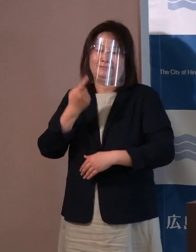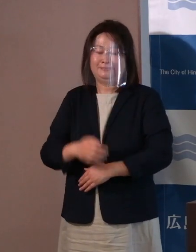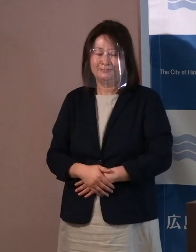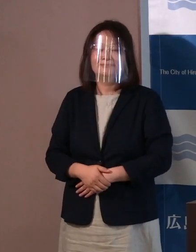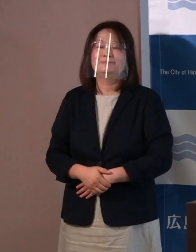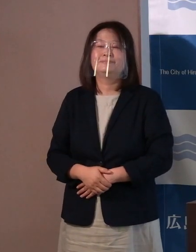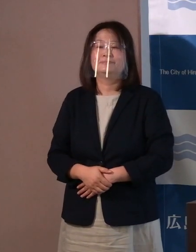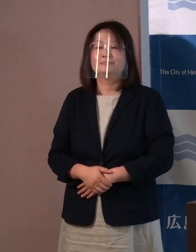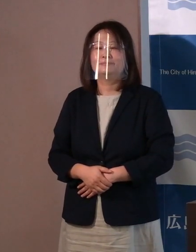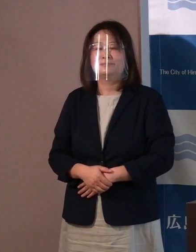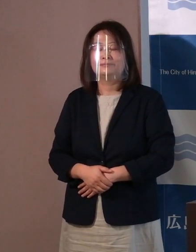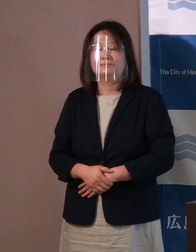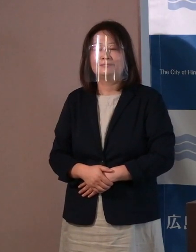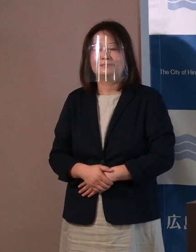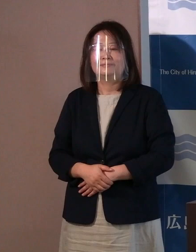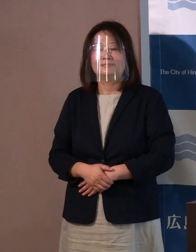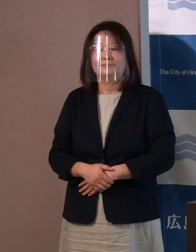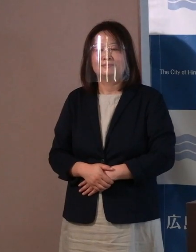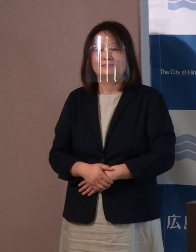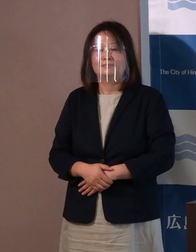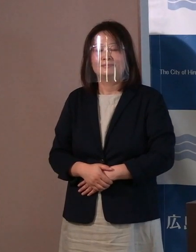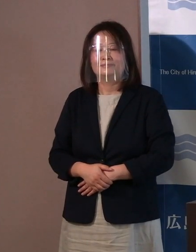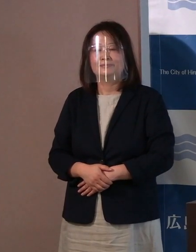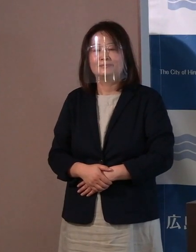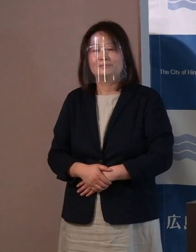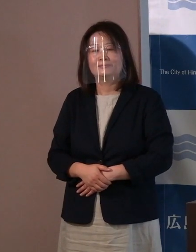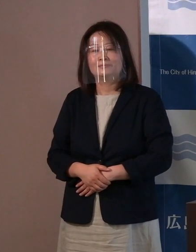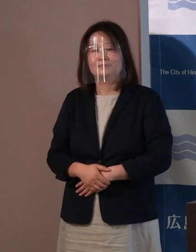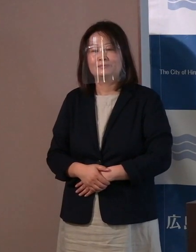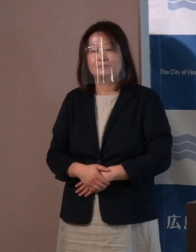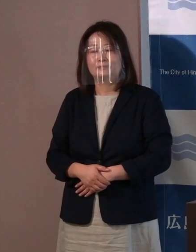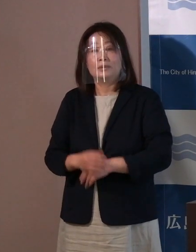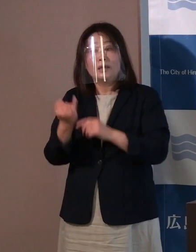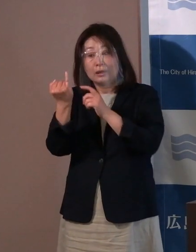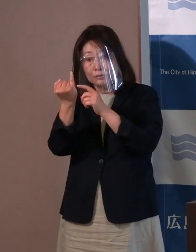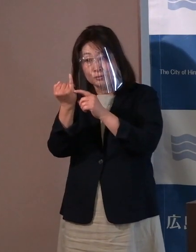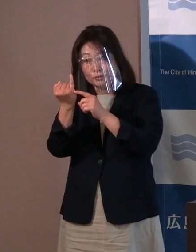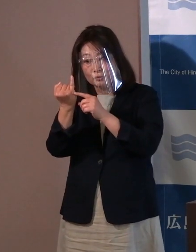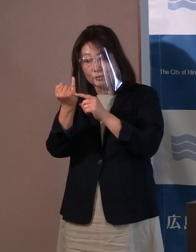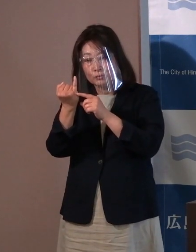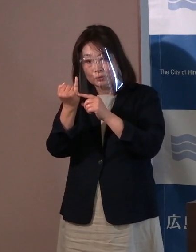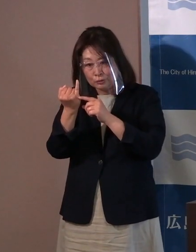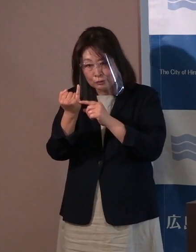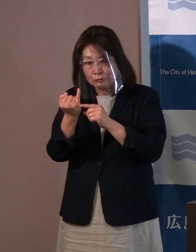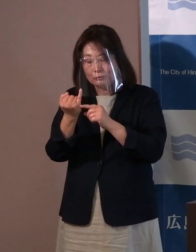そうしたときに､ 複数の障害を抱えながら御自身が､